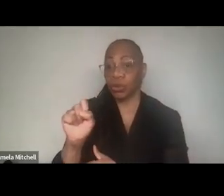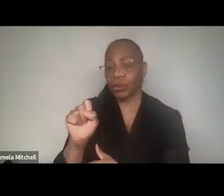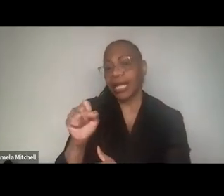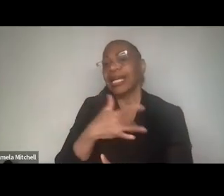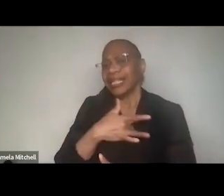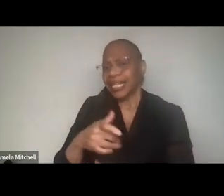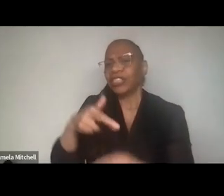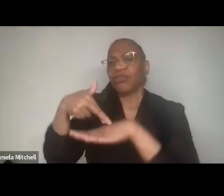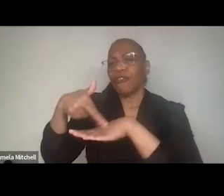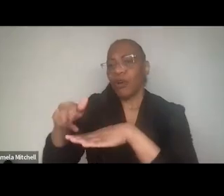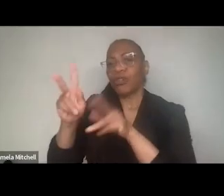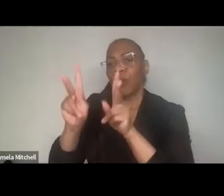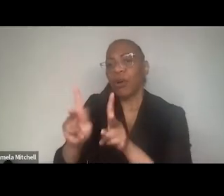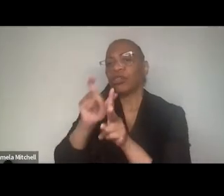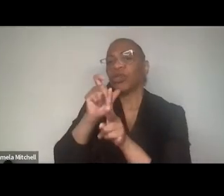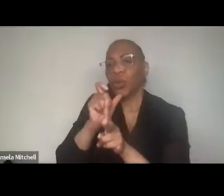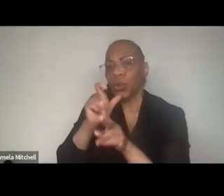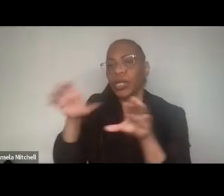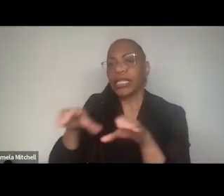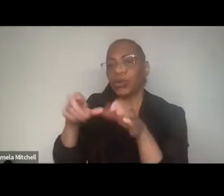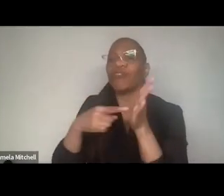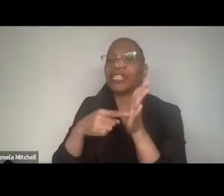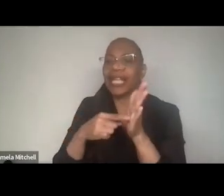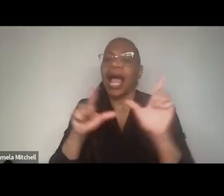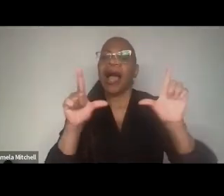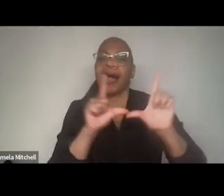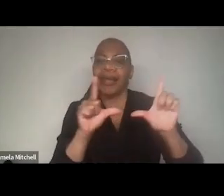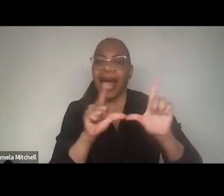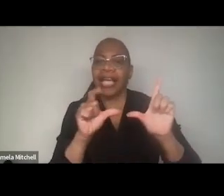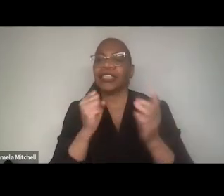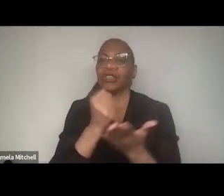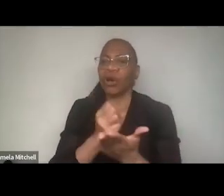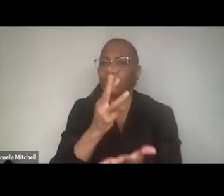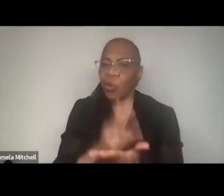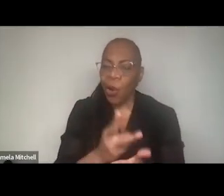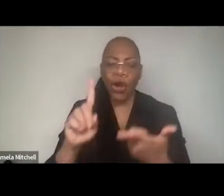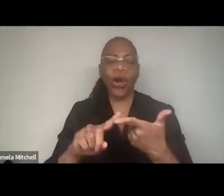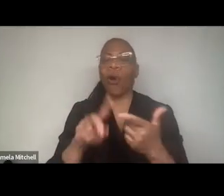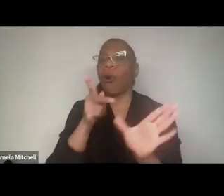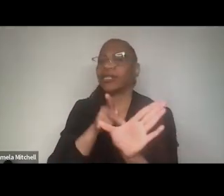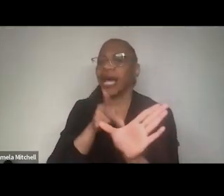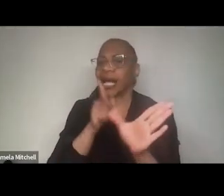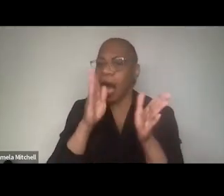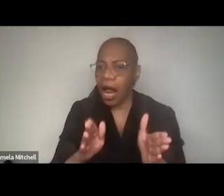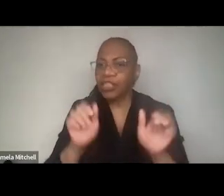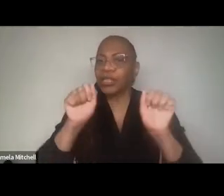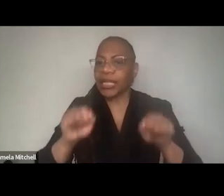Sin embargo, un trabajador social clínico con licencia o un psicólogo podría ser capaz de utilizar estas herramientas, y así, podrán obtener esa evaluación